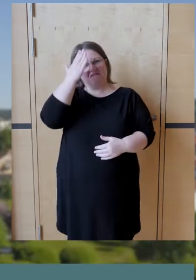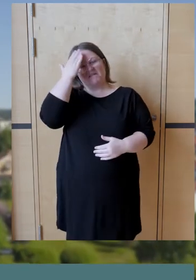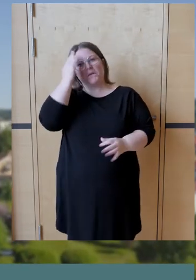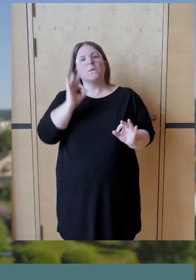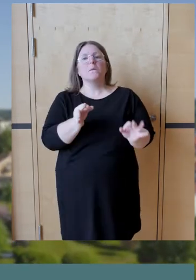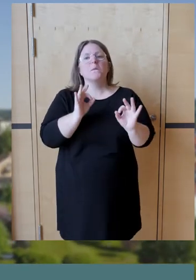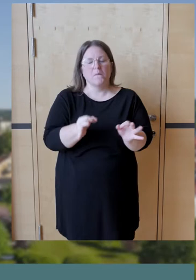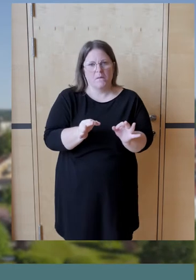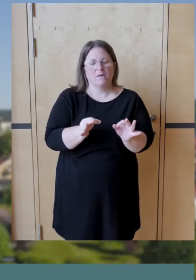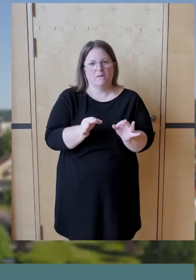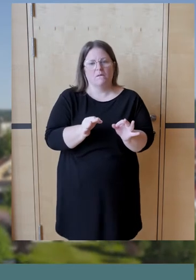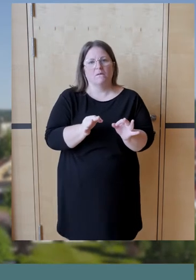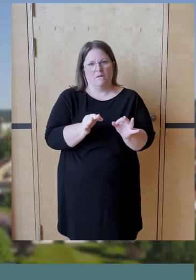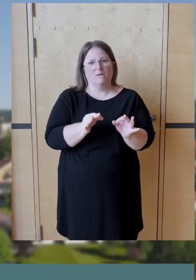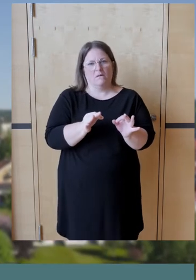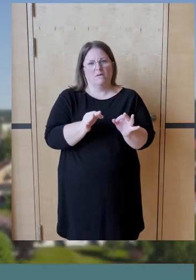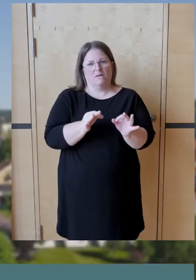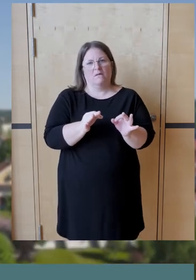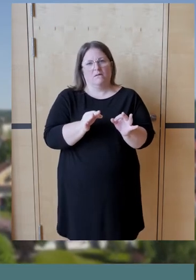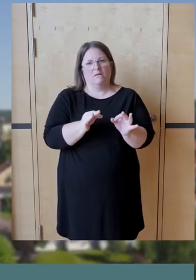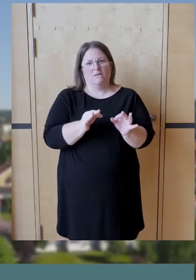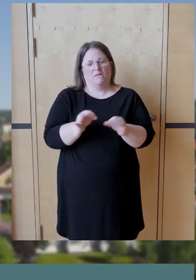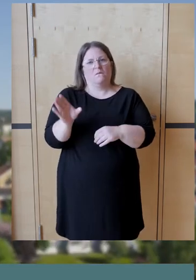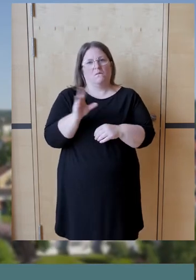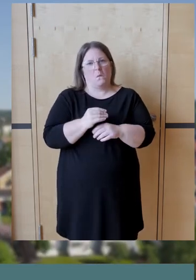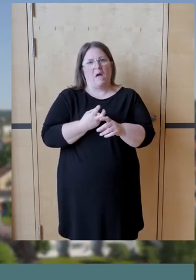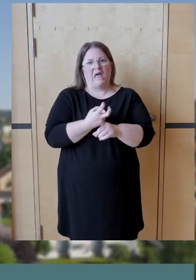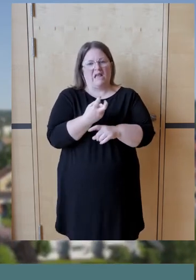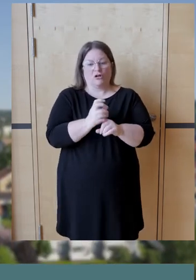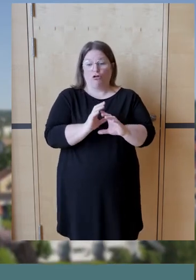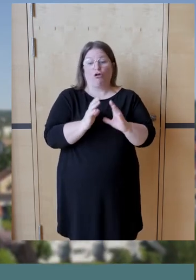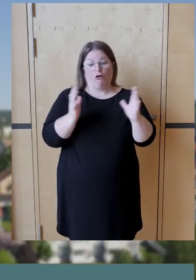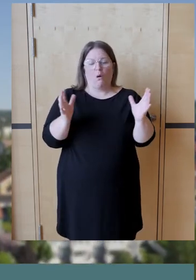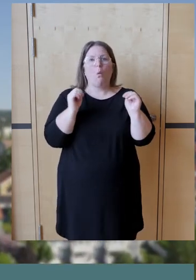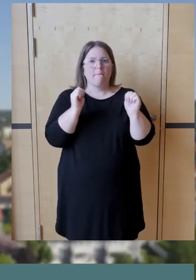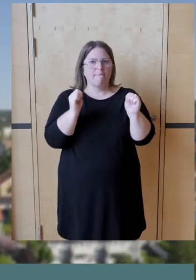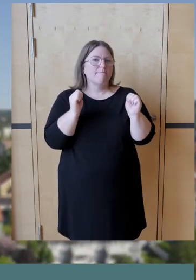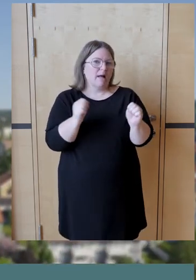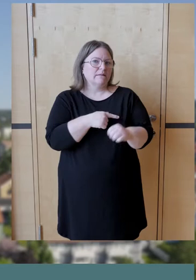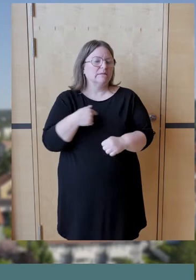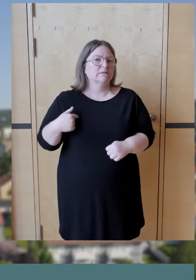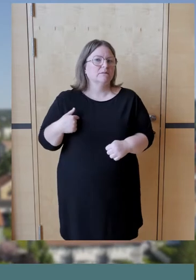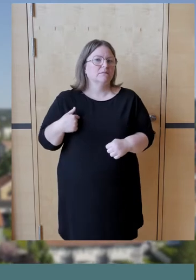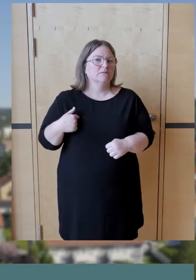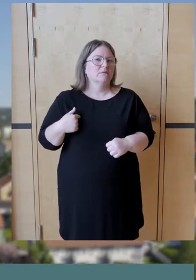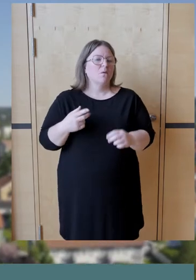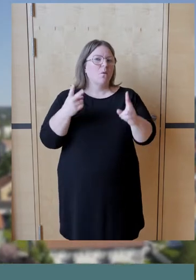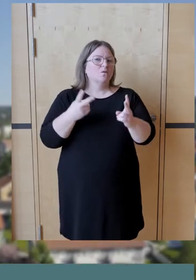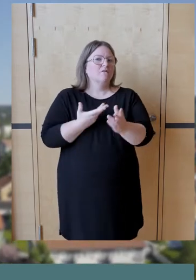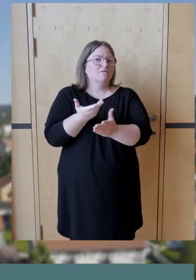Gärna göra det igen och där för dig då Kommunfullmäktige idag